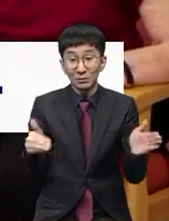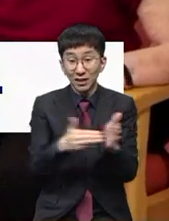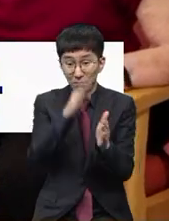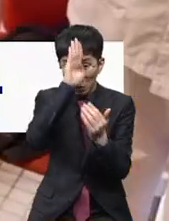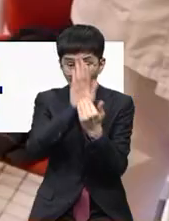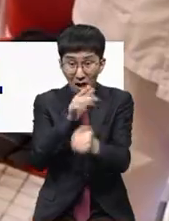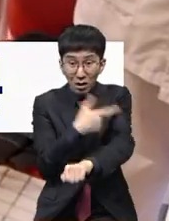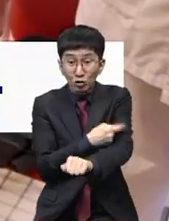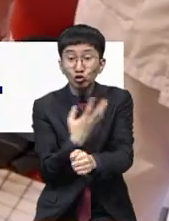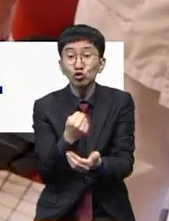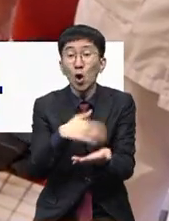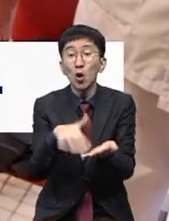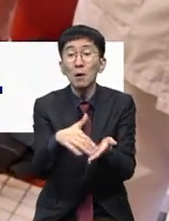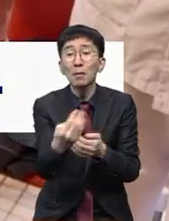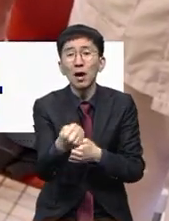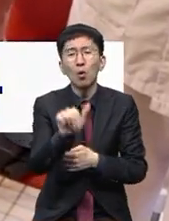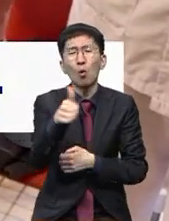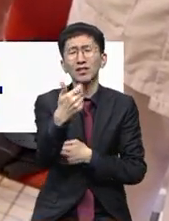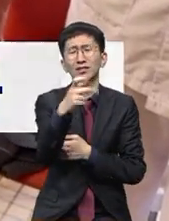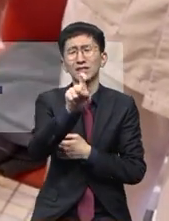접종받은 사람은 516명에 불과해 이런